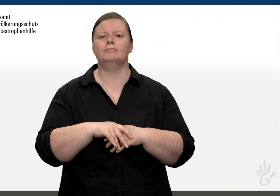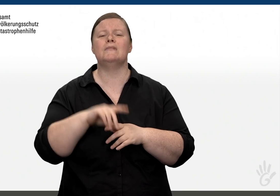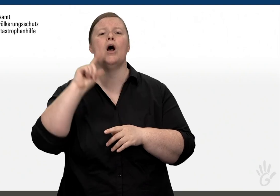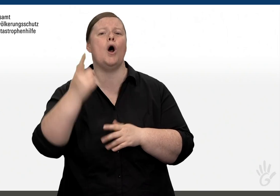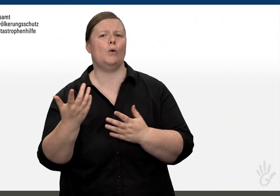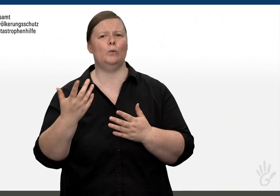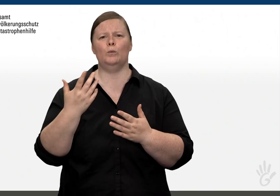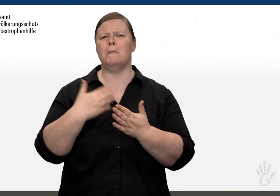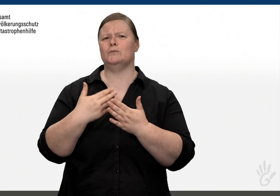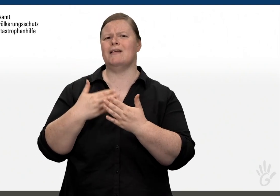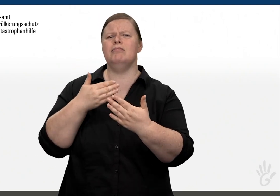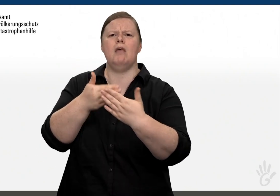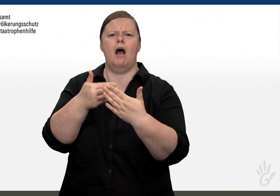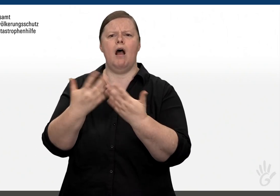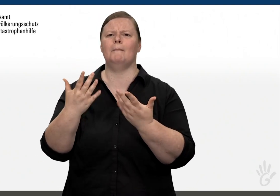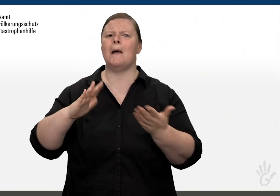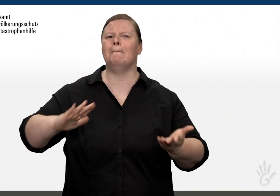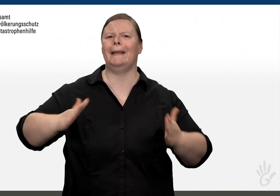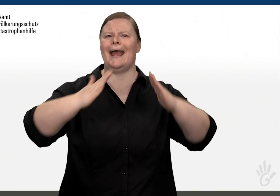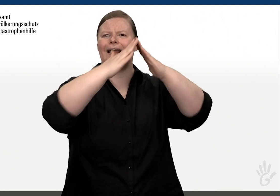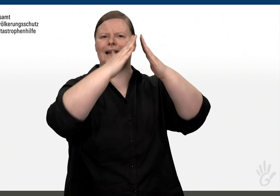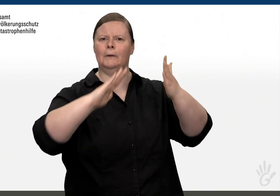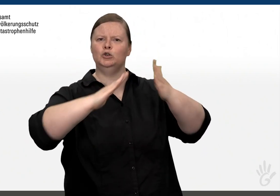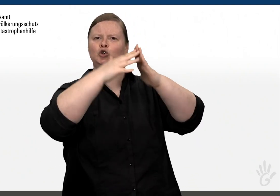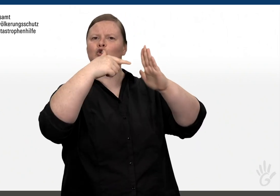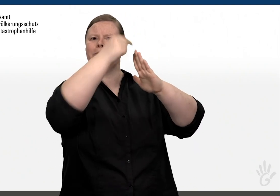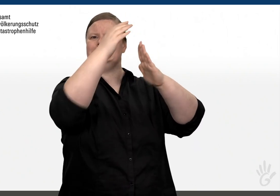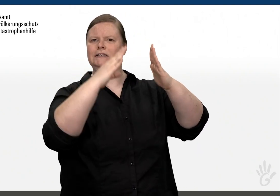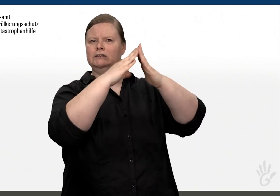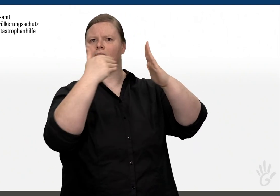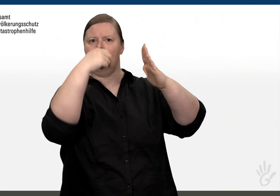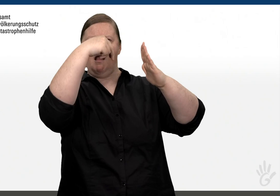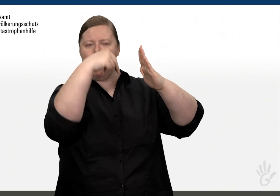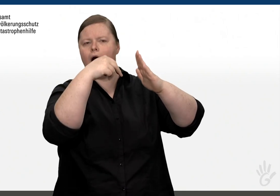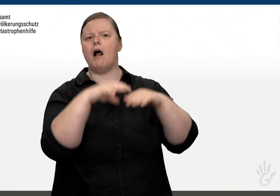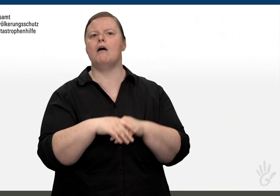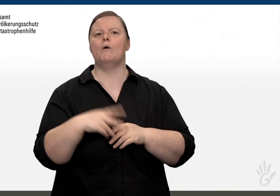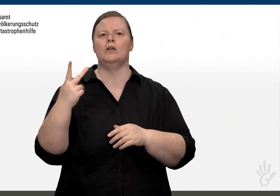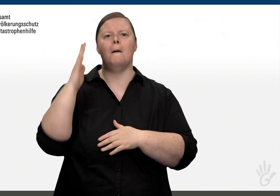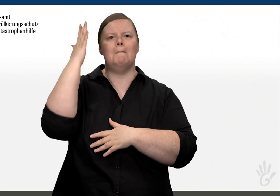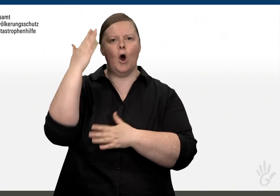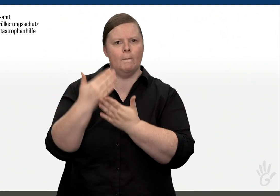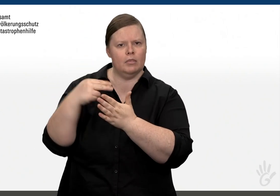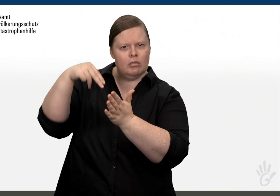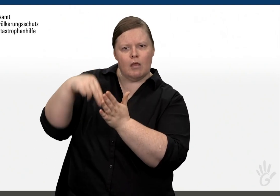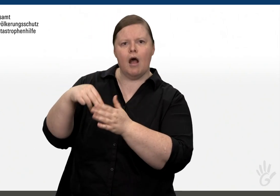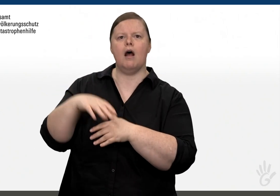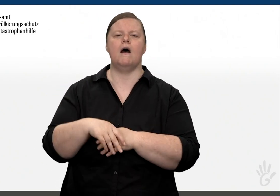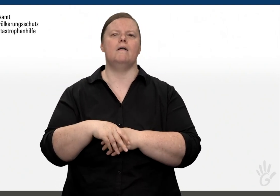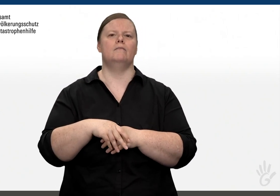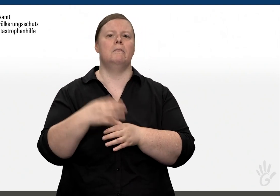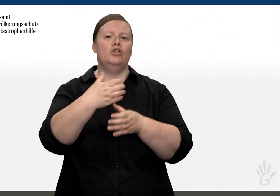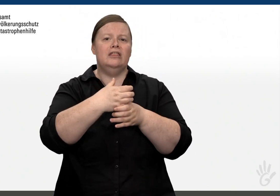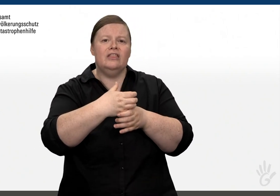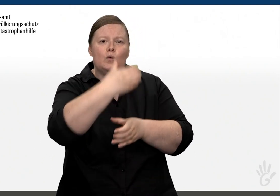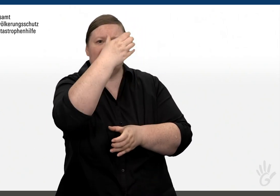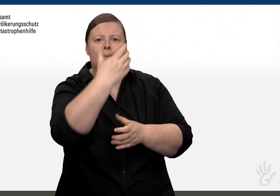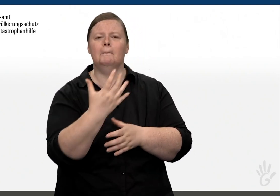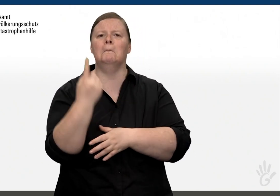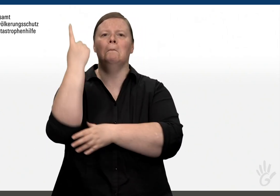Auch die Nähe zu Berggipfeln, Bäumen, Türmen,